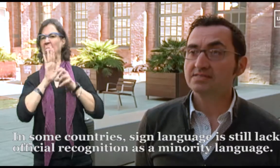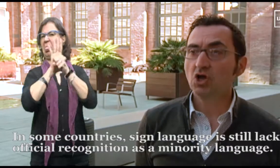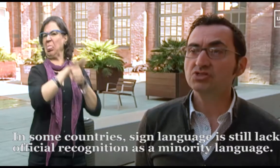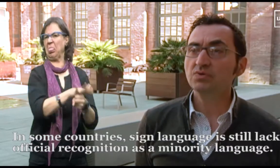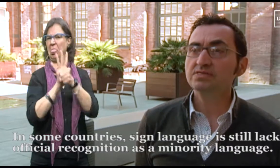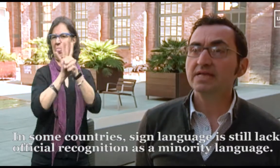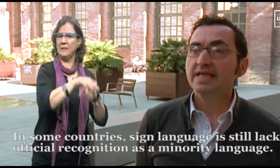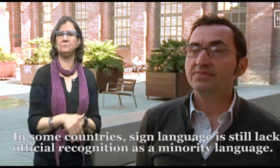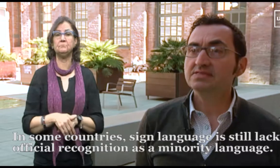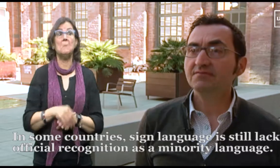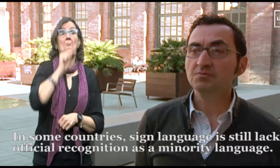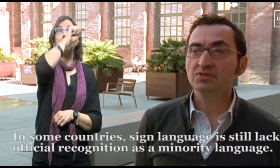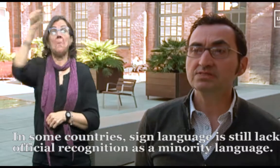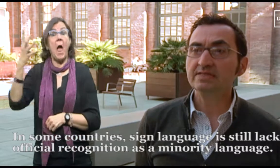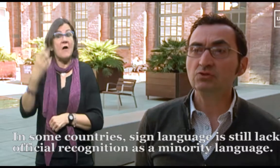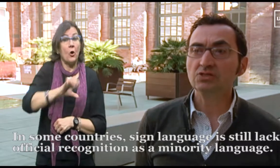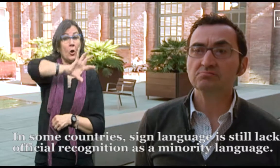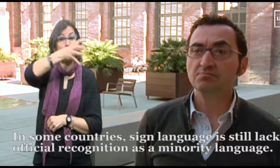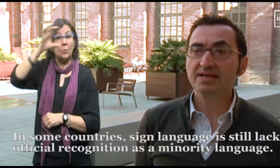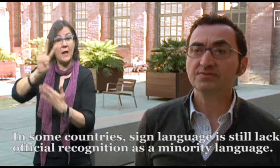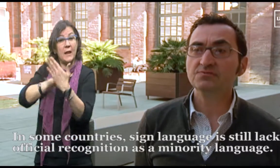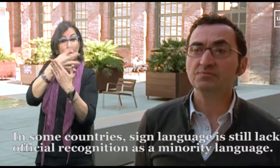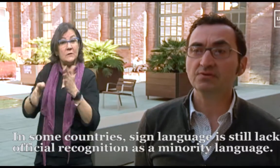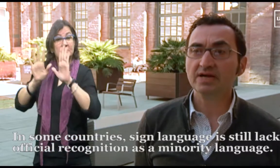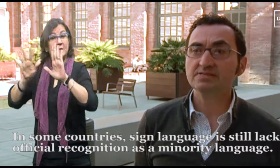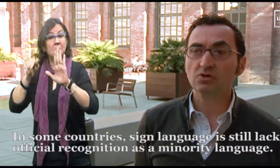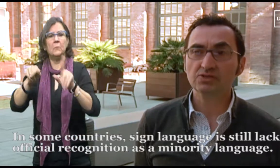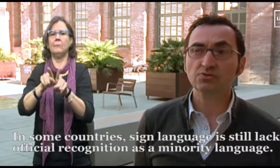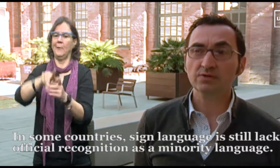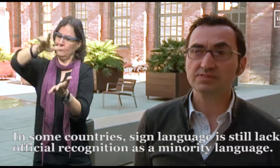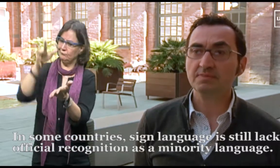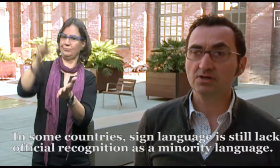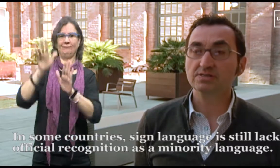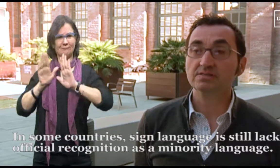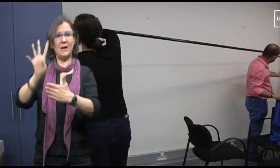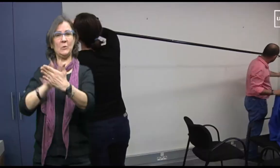Esto lleva a que las comunidades sordas no se beneficien de los derechos otorgados a las minorías lingüísticas.